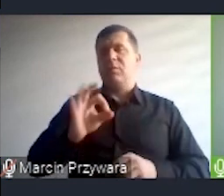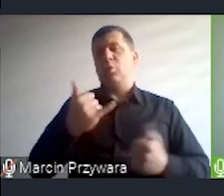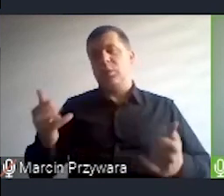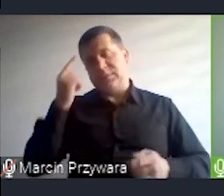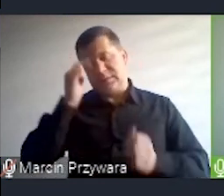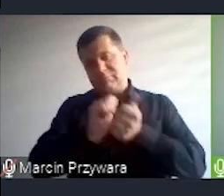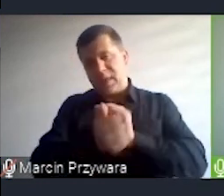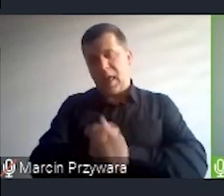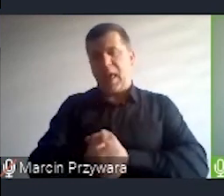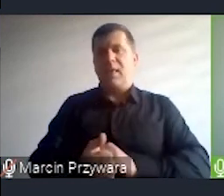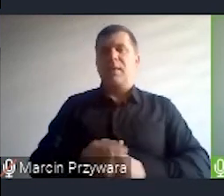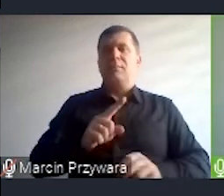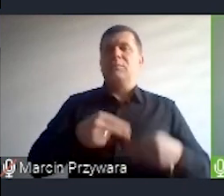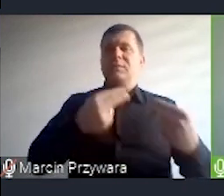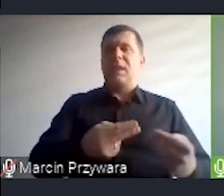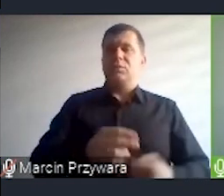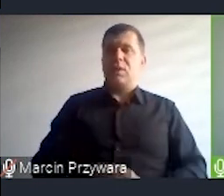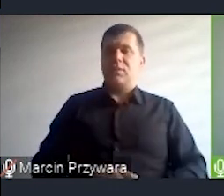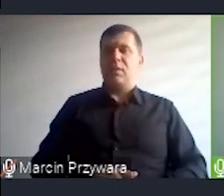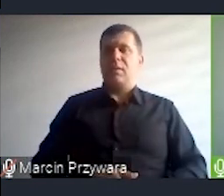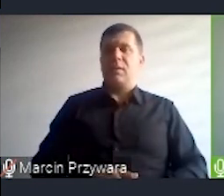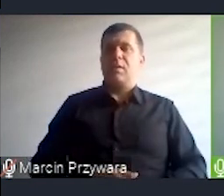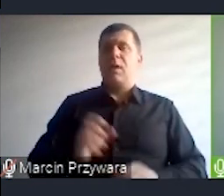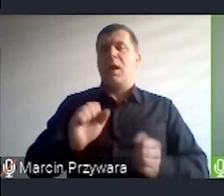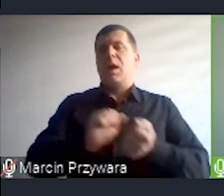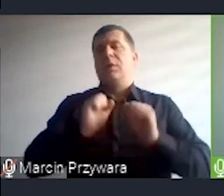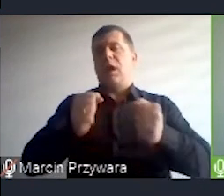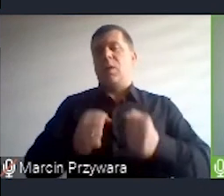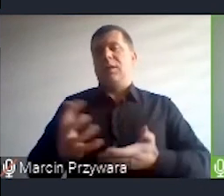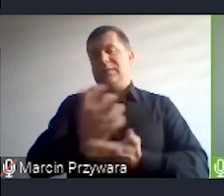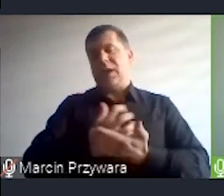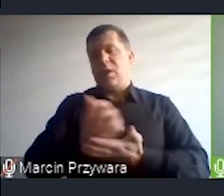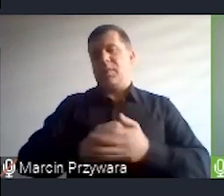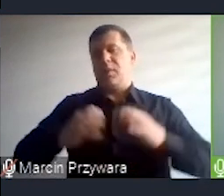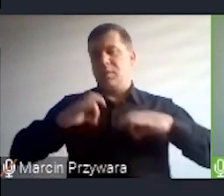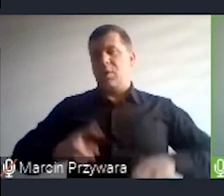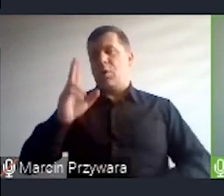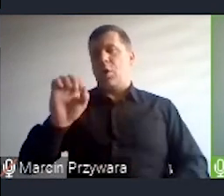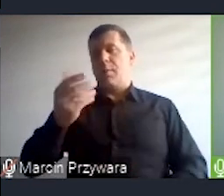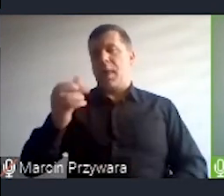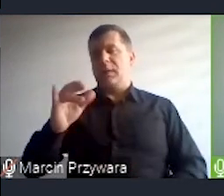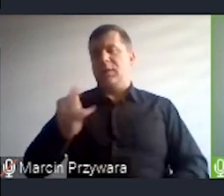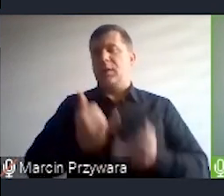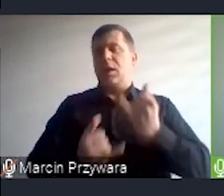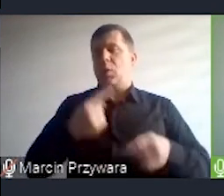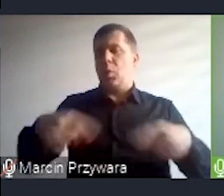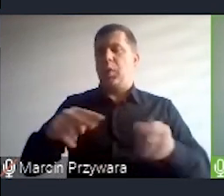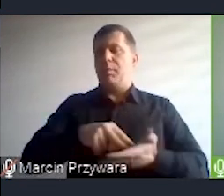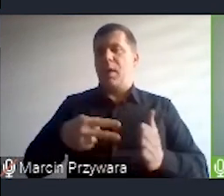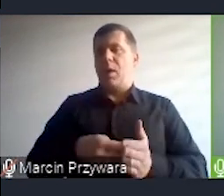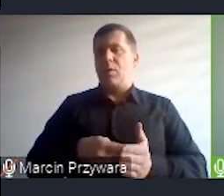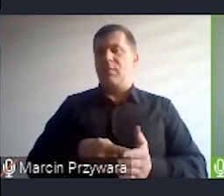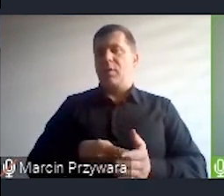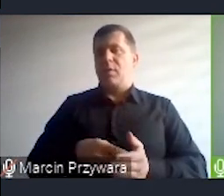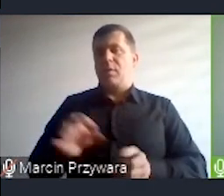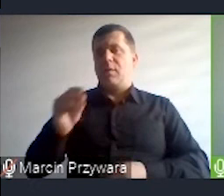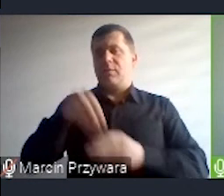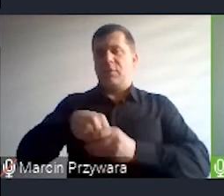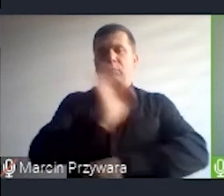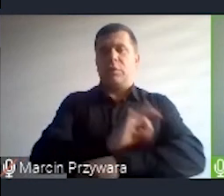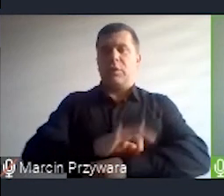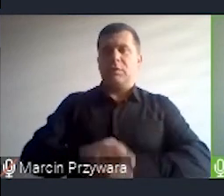zmiany przeznaczenia czy chociażby działalności komercyjnej, jeśli nie była ona przewidziana w projekcie.